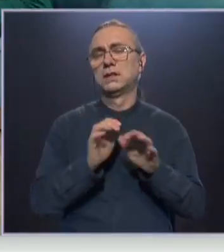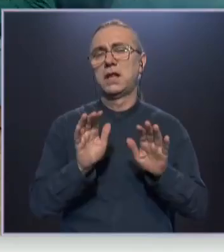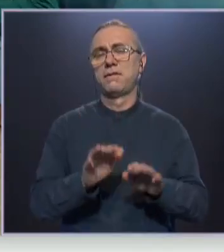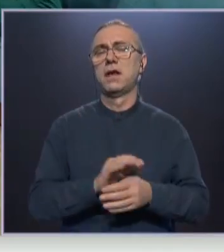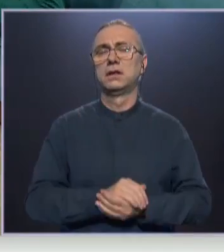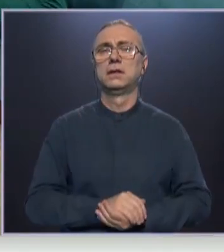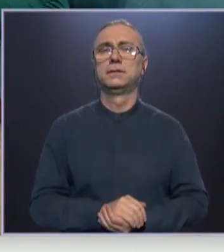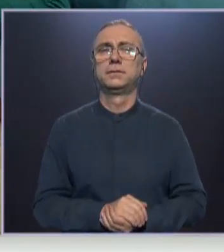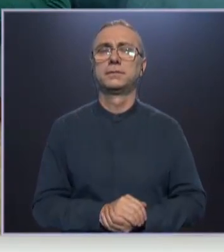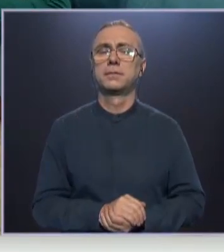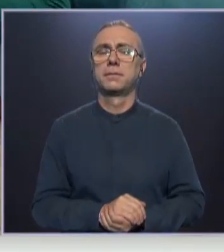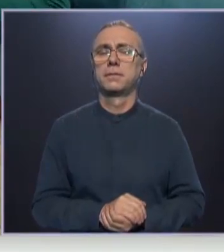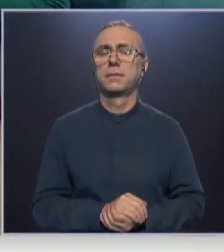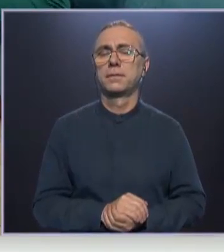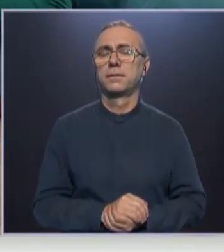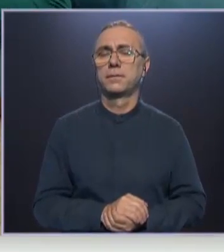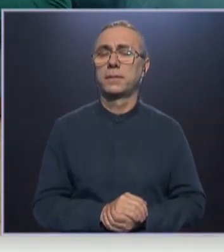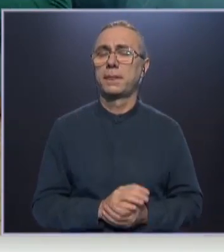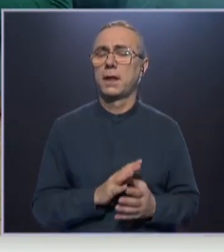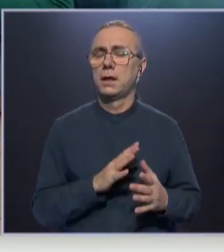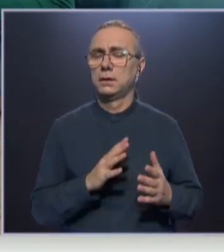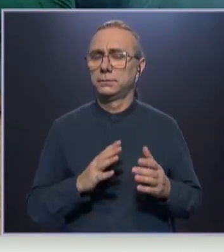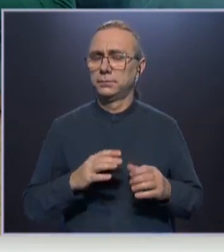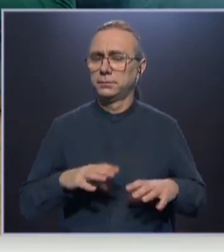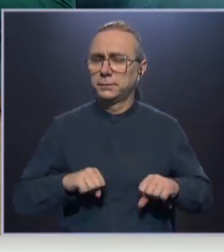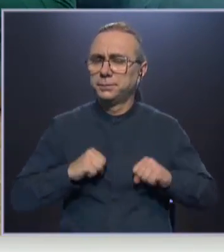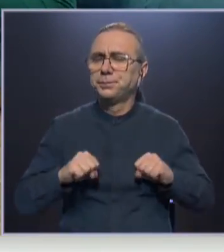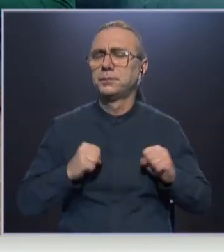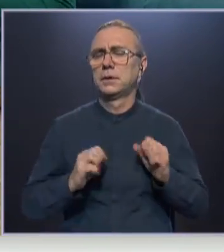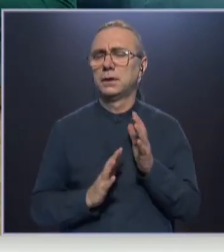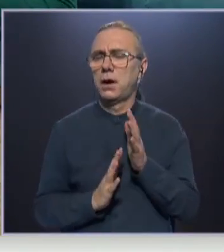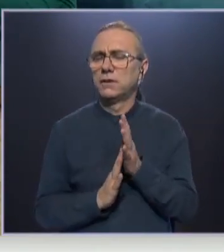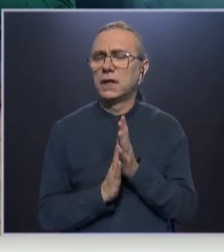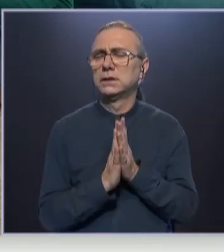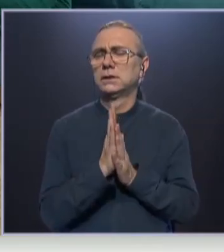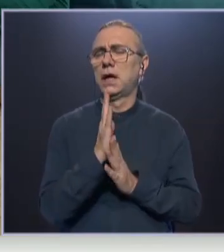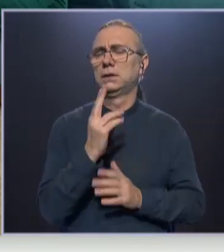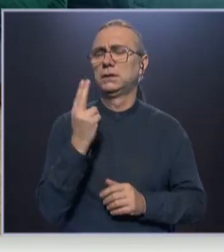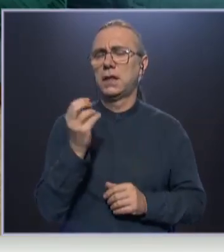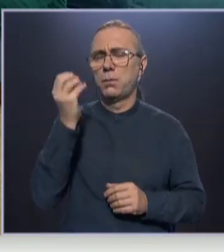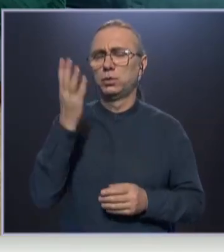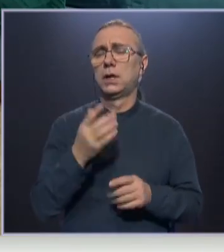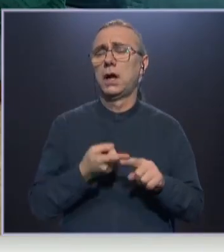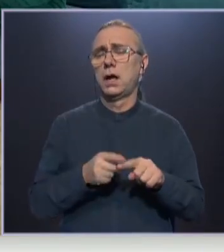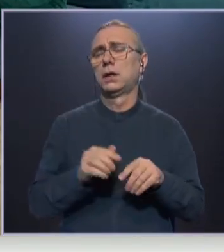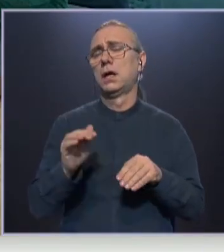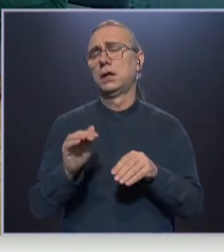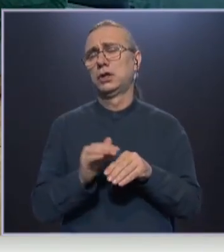попечение об их от целомудренном возрастании будет добродетель которая противоположно предшествующему греху